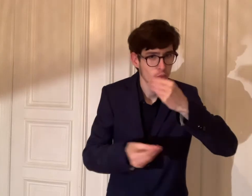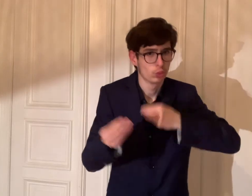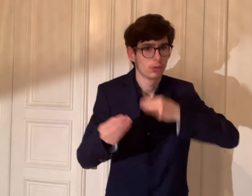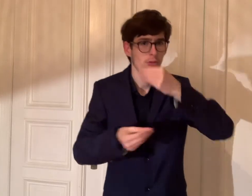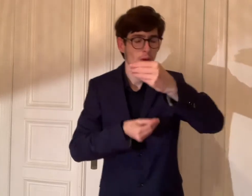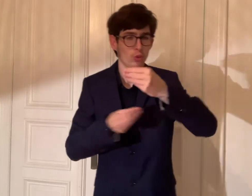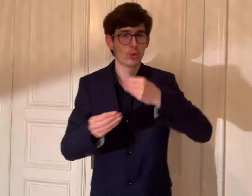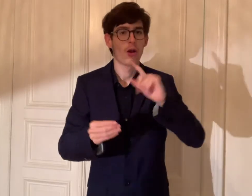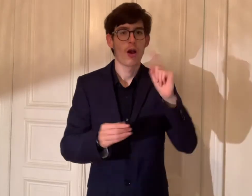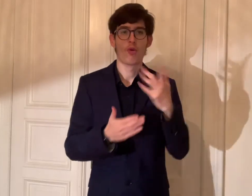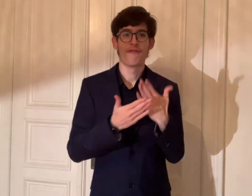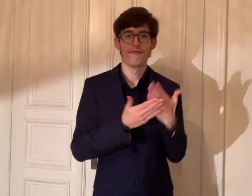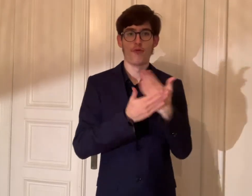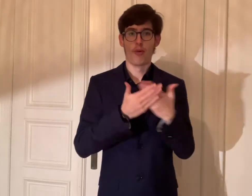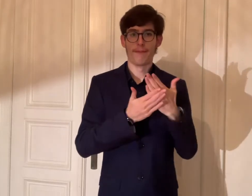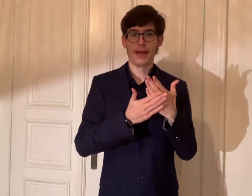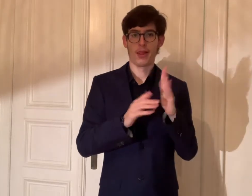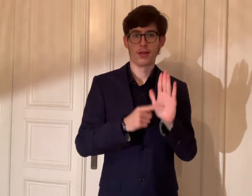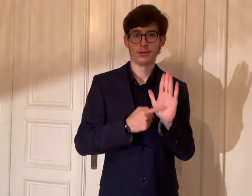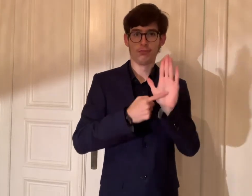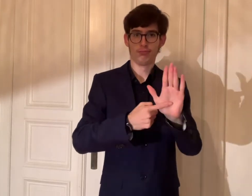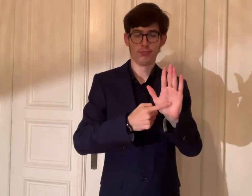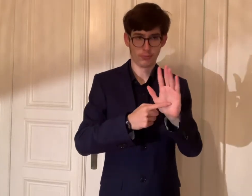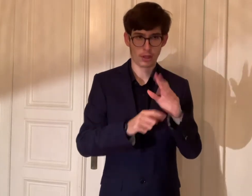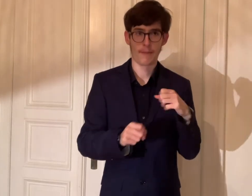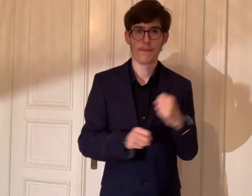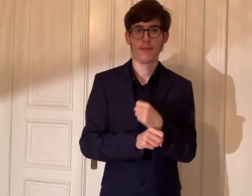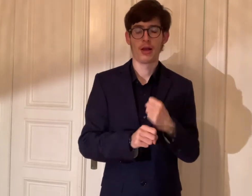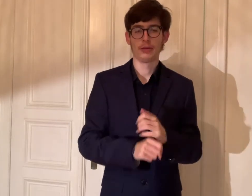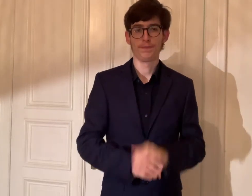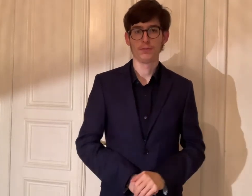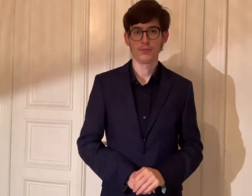Damit wir mit dem Austausch gemeinsam eine Vorbildfunktion zeigen.